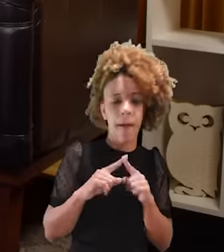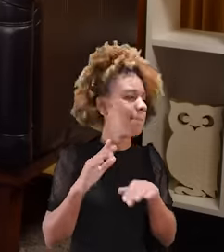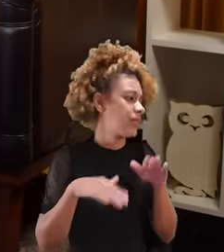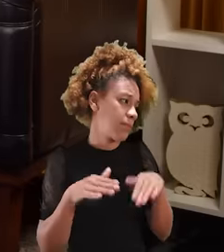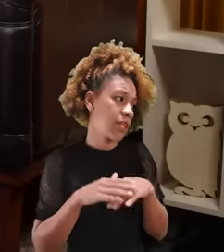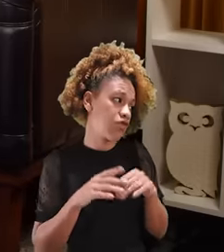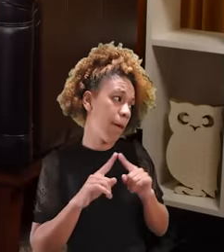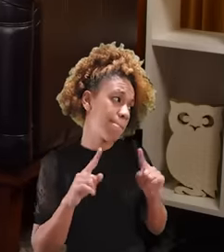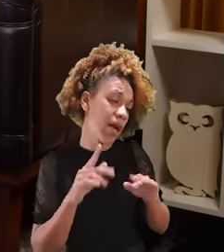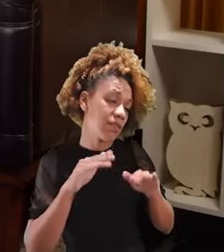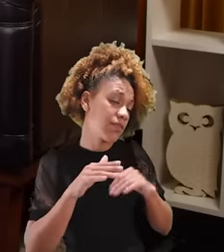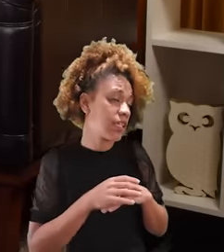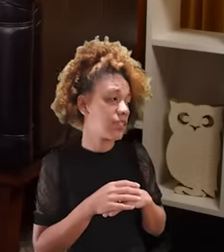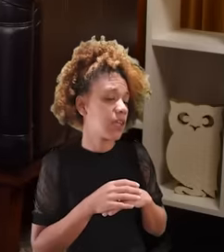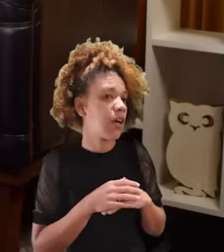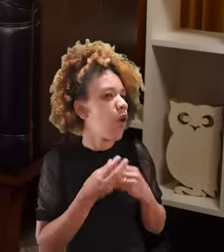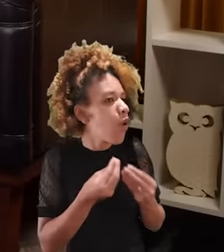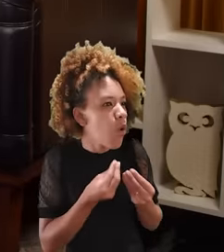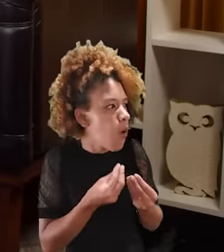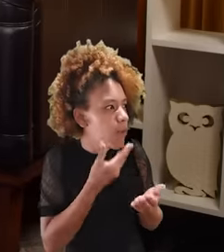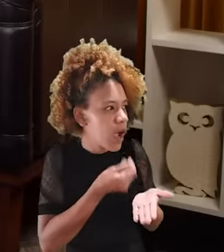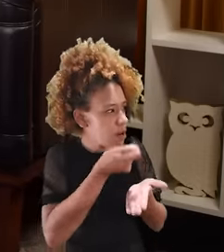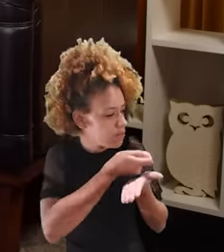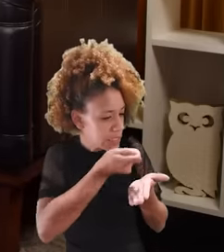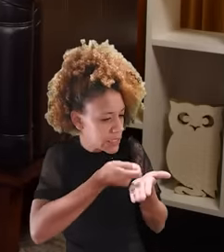melhor tril você vê você fala assim mano tem um cara que tá escrevendo nesse exato momento uma